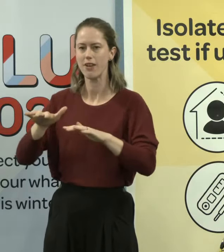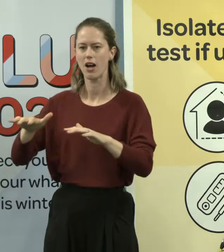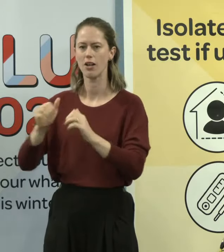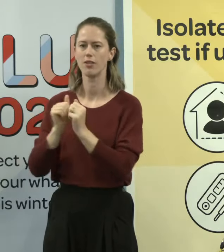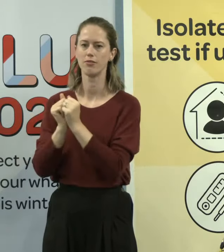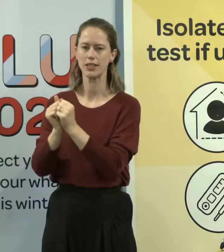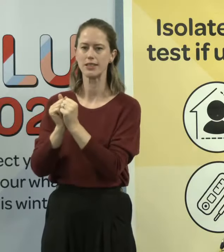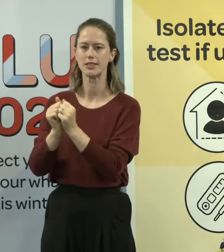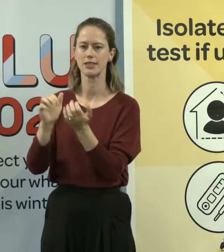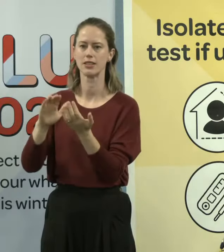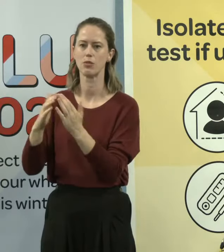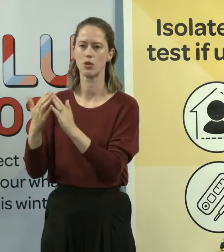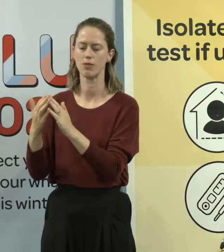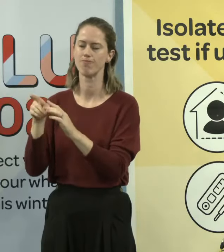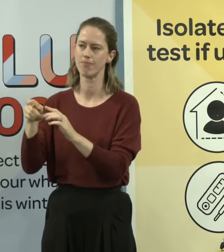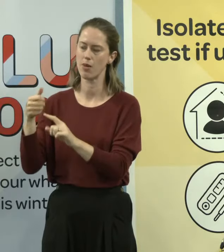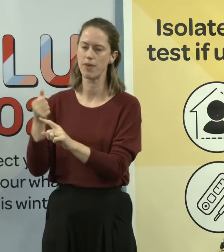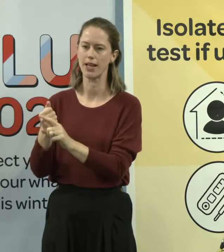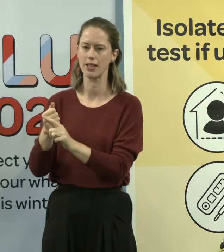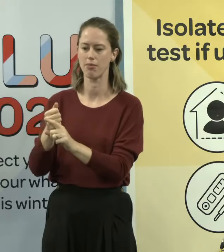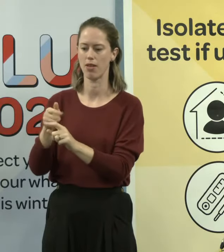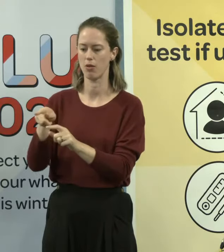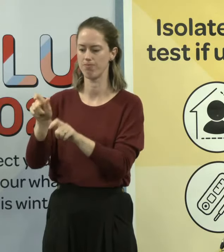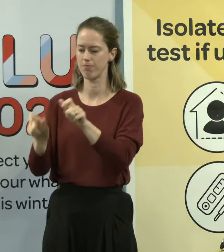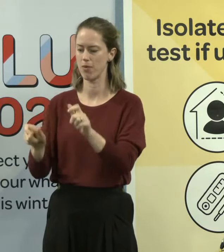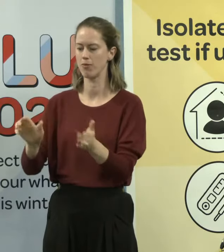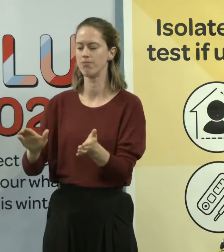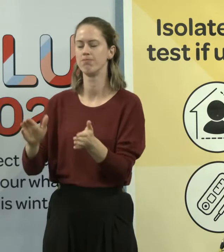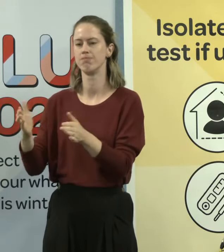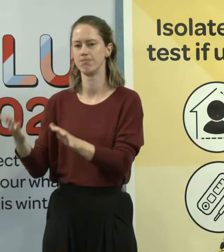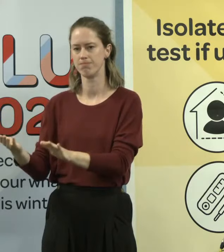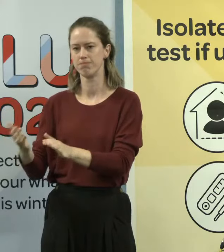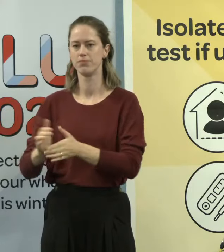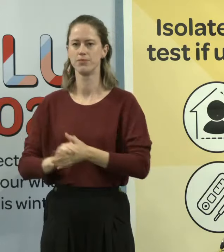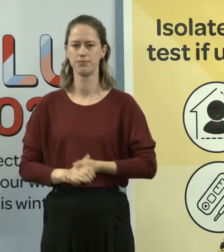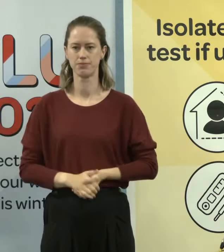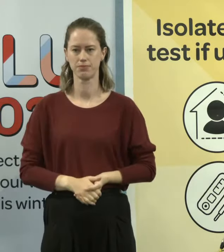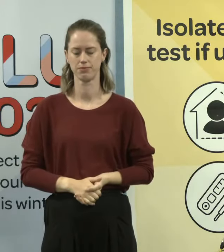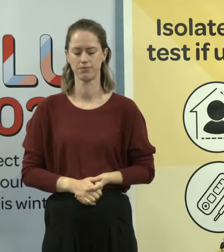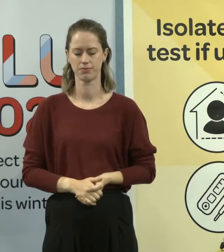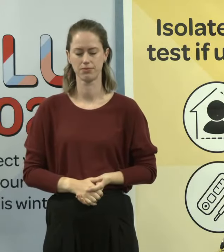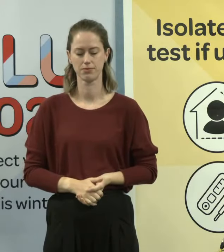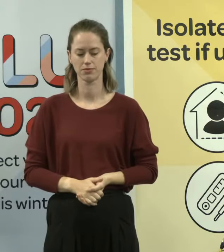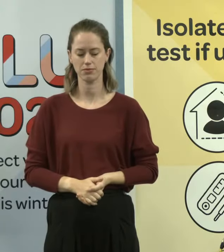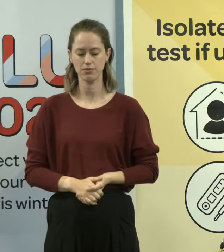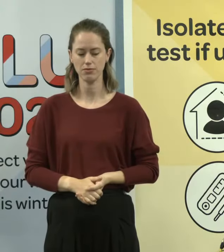whitu nga ra e huri haere ana he